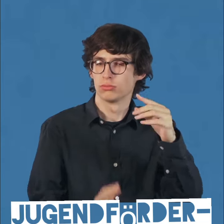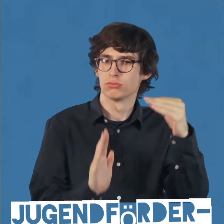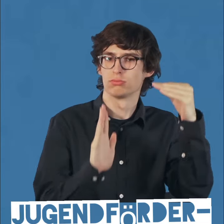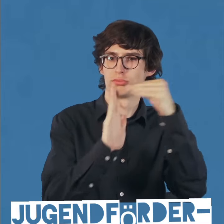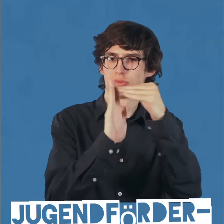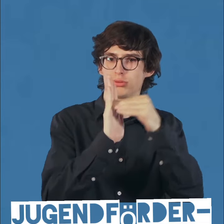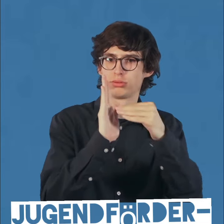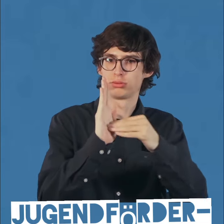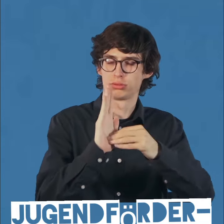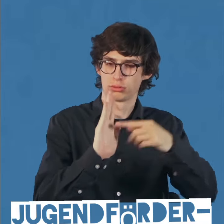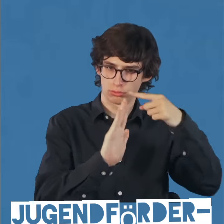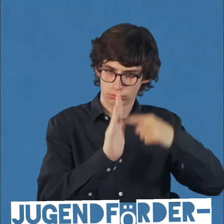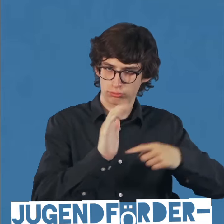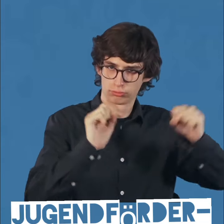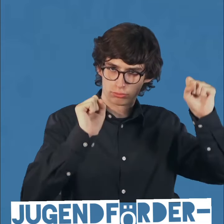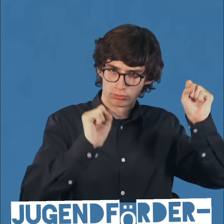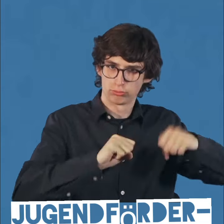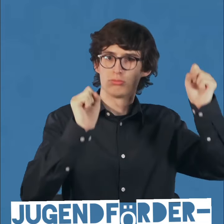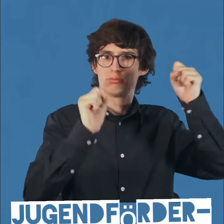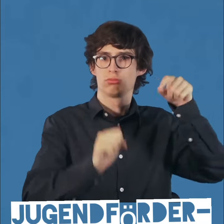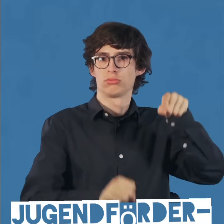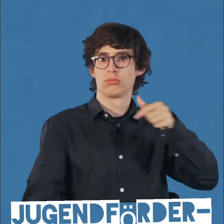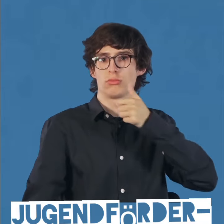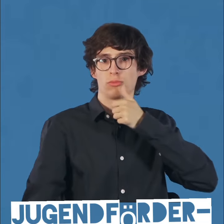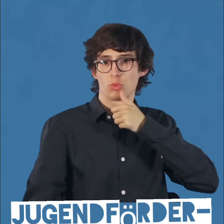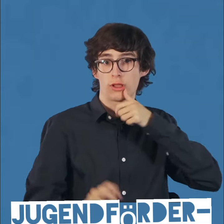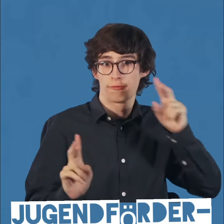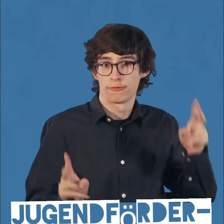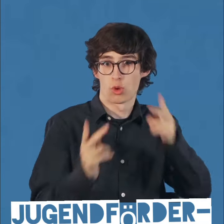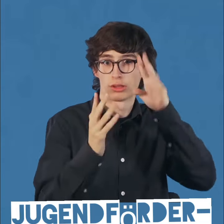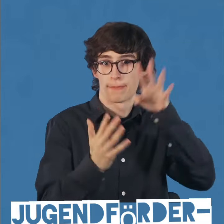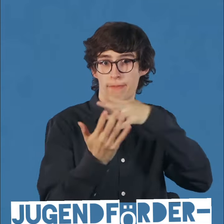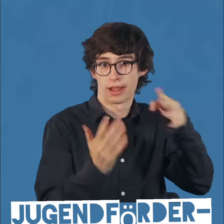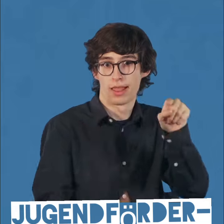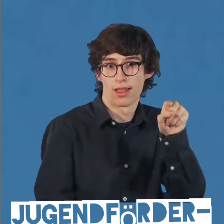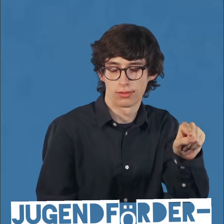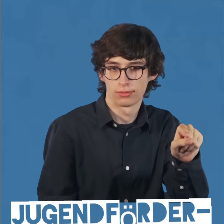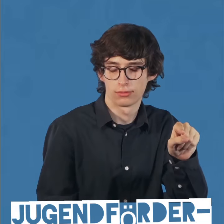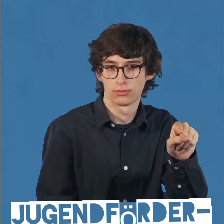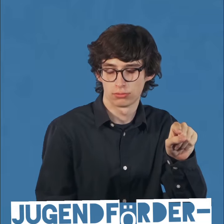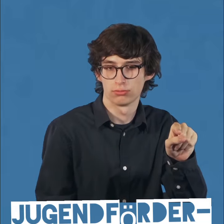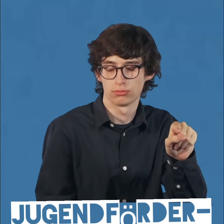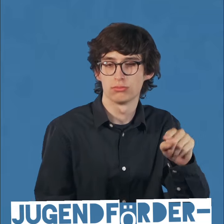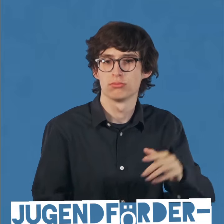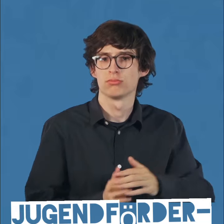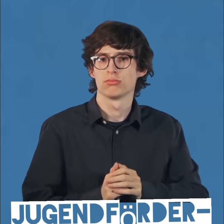Dein Berliner Bezirk erstellt mit deiner Meinung den Jugendförderplan.